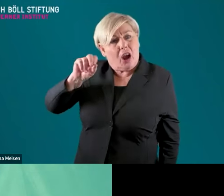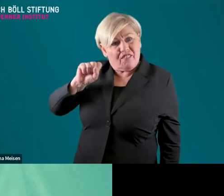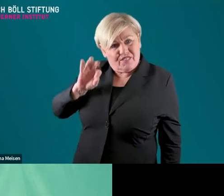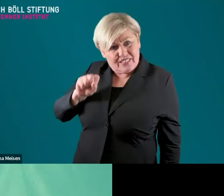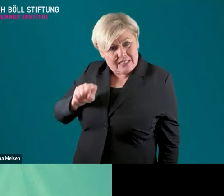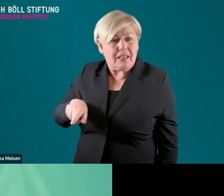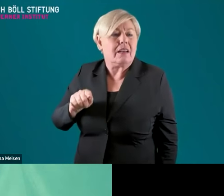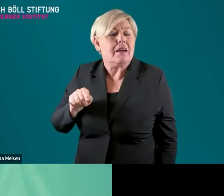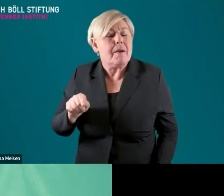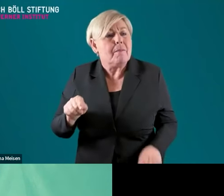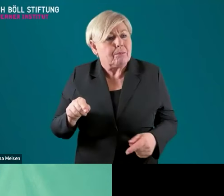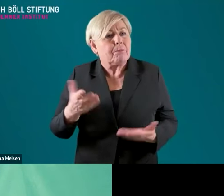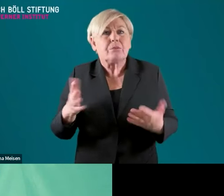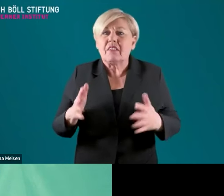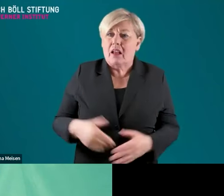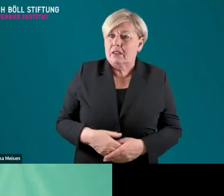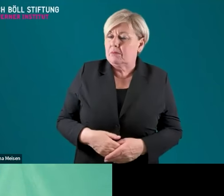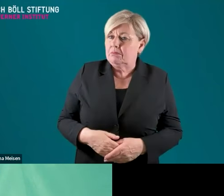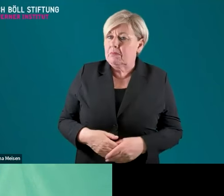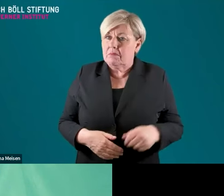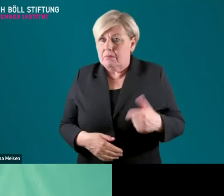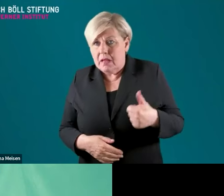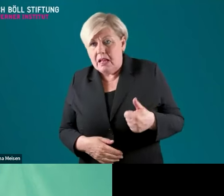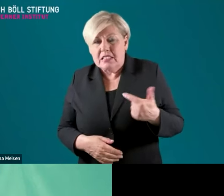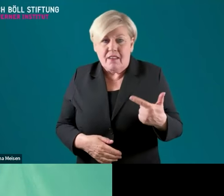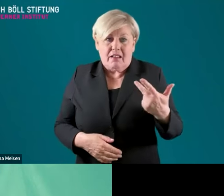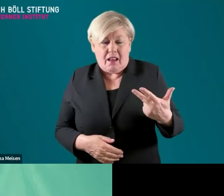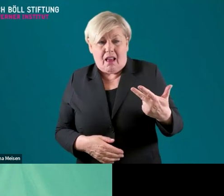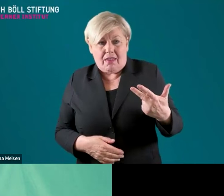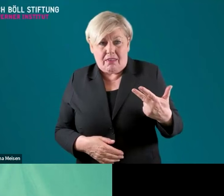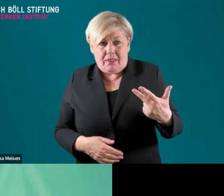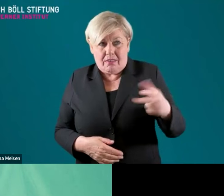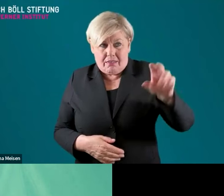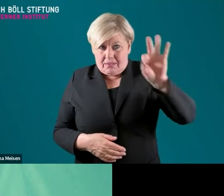Die haben vielleicht 1, 2, 3 von diesen Narrativen, die ich dort herausgearbeitet habe.